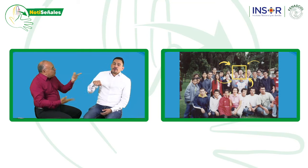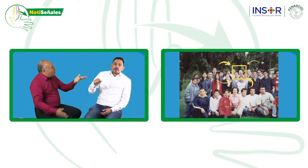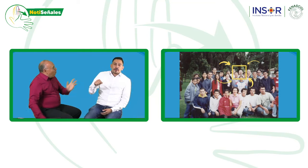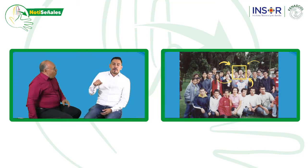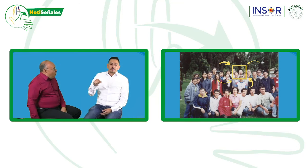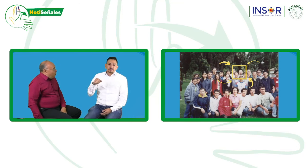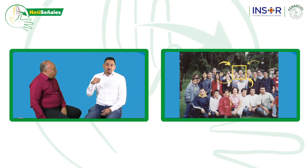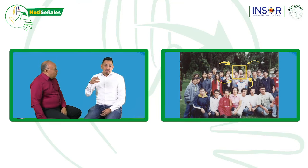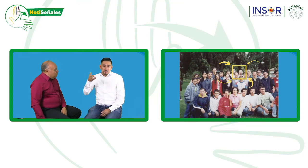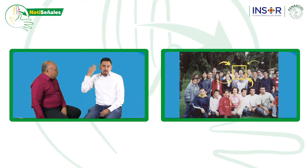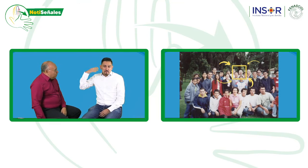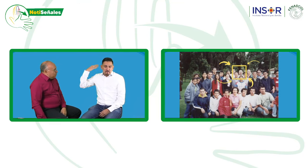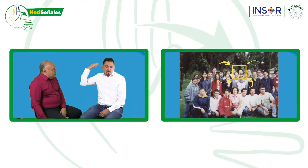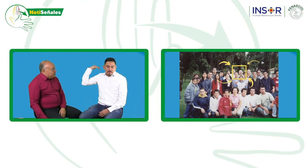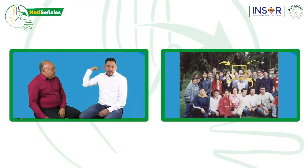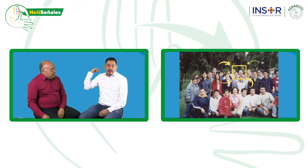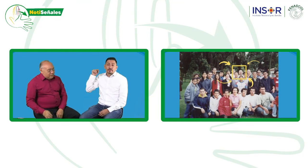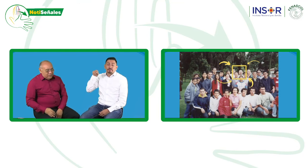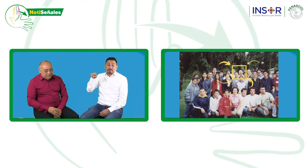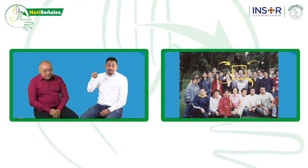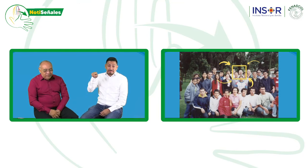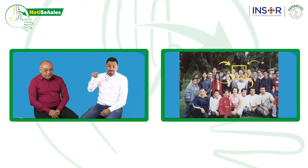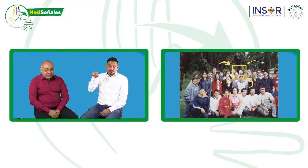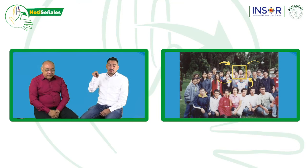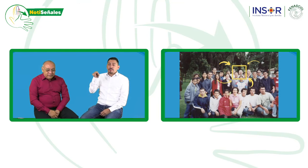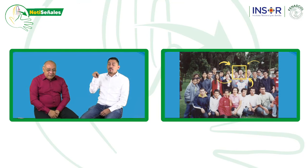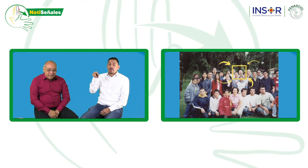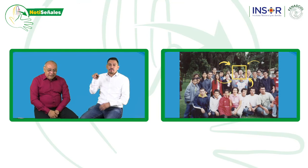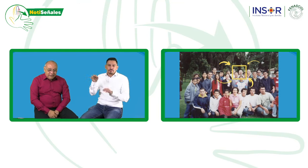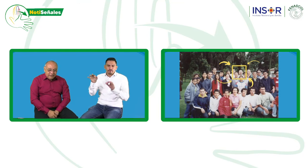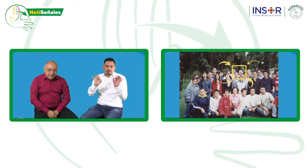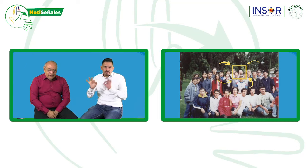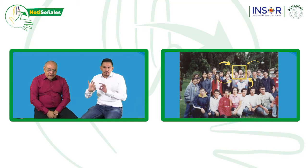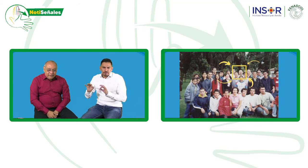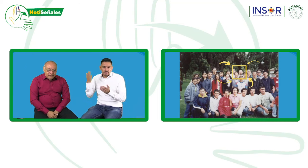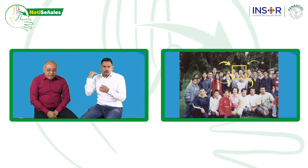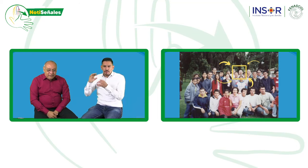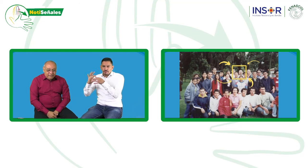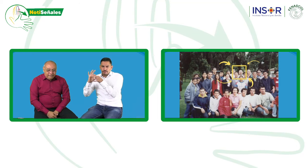del uno con el otro. uno estaba ahí detrás y el otro estaba ahí